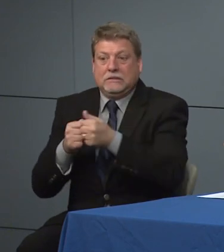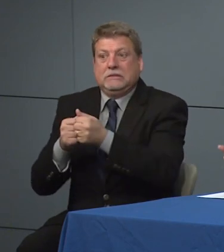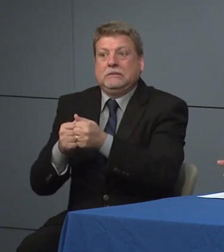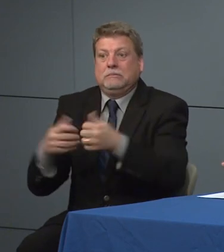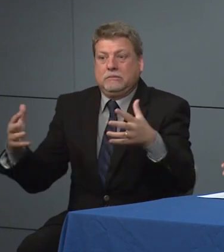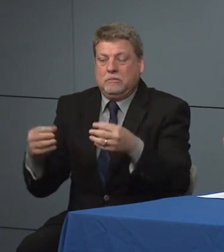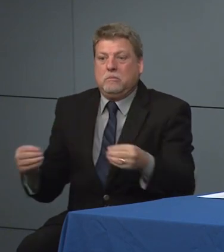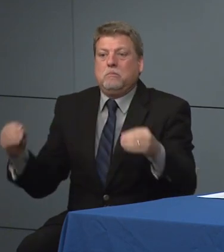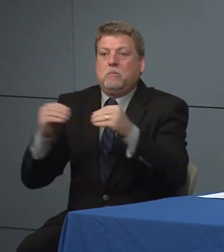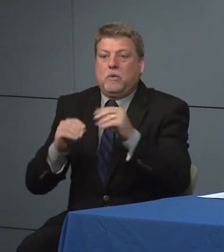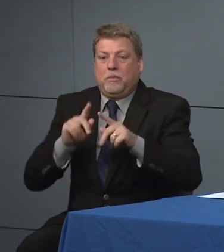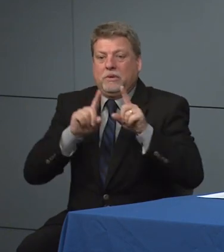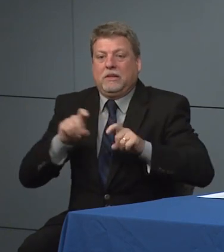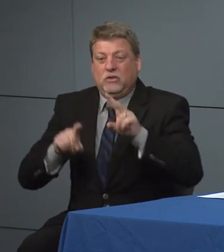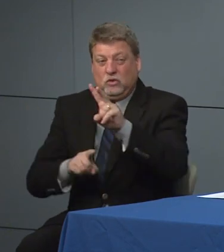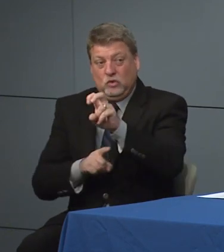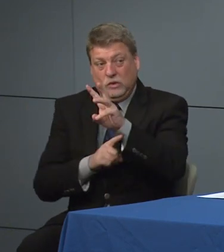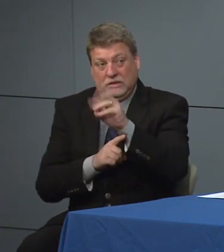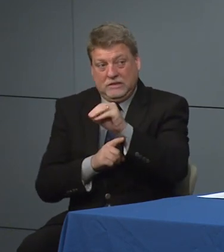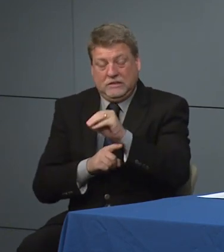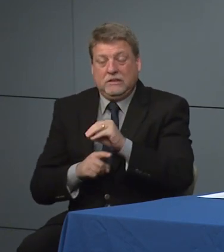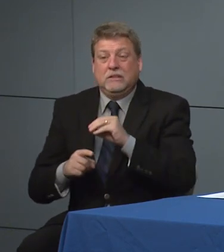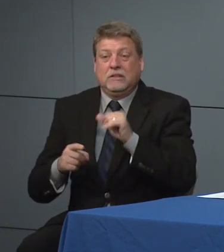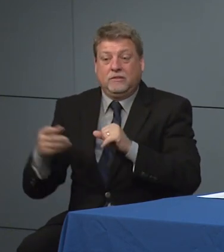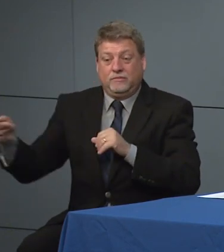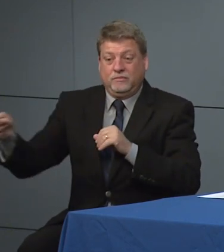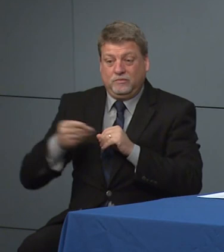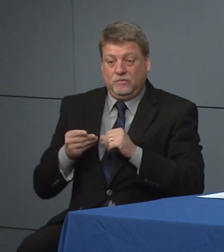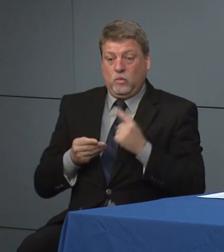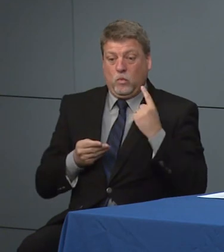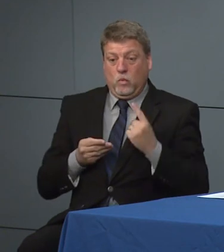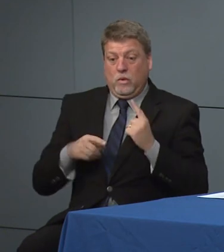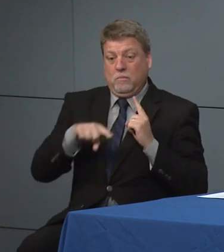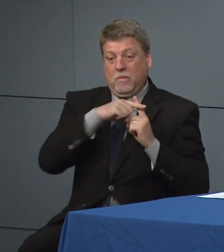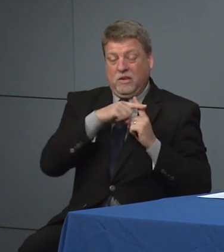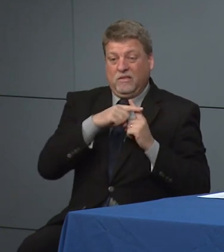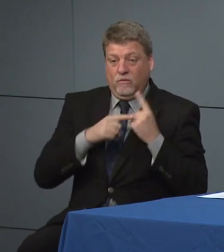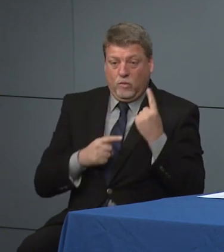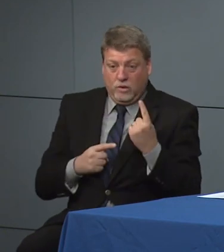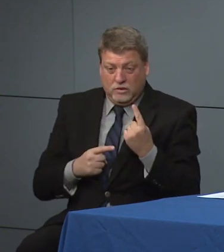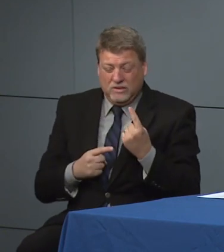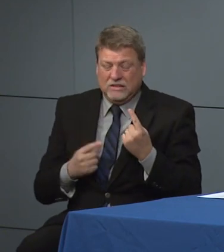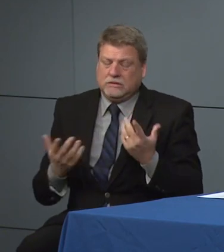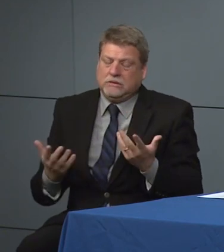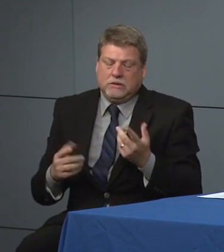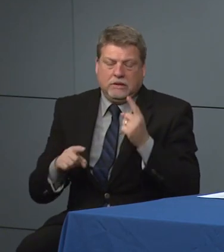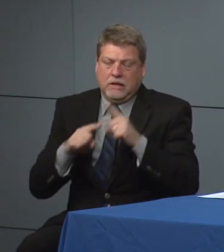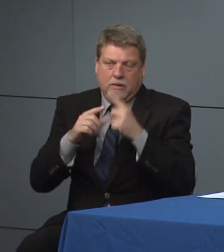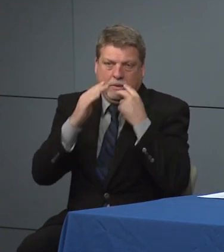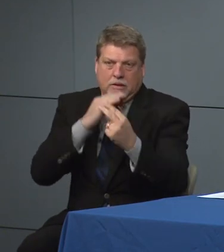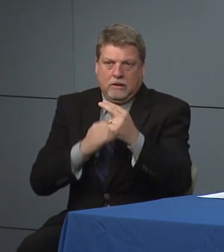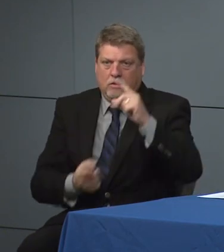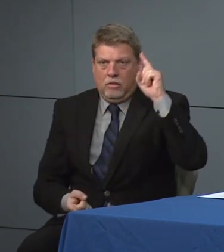Entonces sabemos que estamos haciendo pruebas a más personas como damos lectura de una persona un resultado uno no